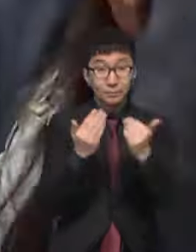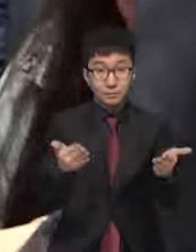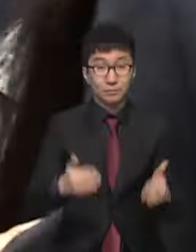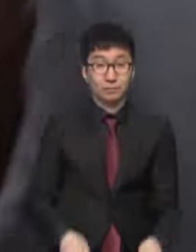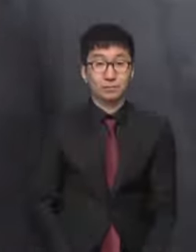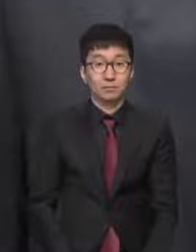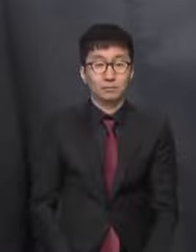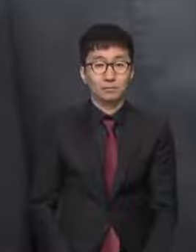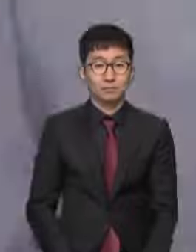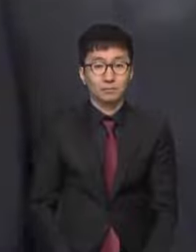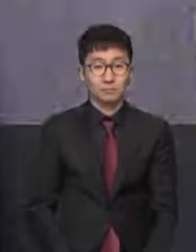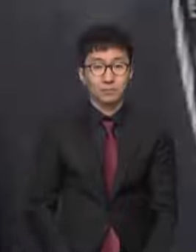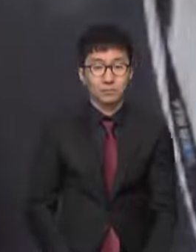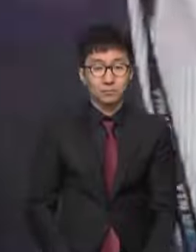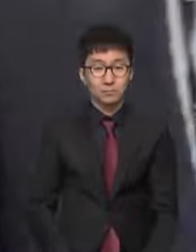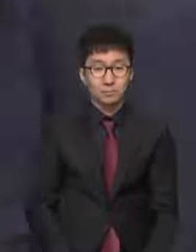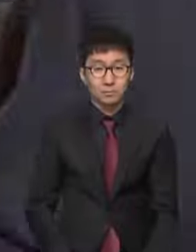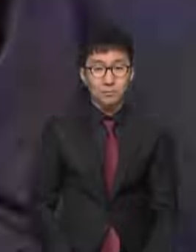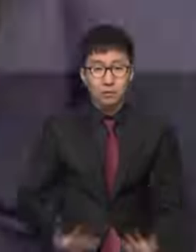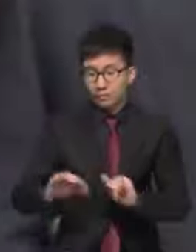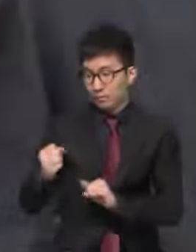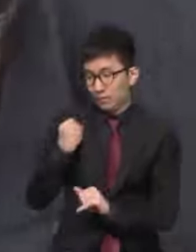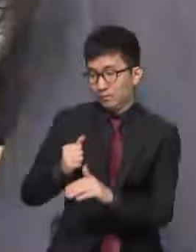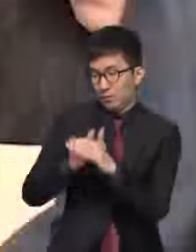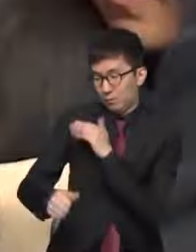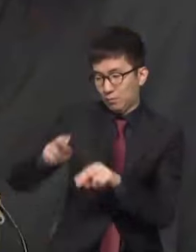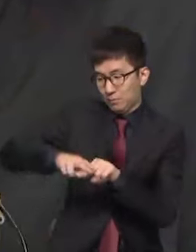(기자) 당대표직을 내려놓고 지역구 출마를 고수한 김기현 전 국민의힘 대표.